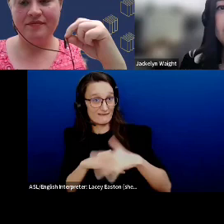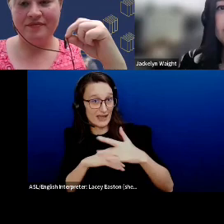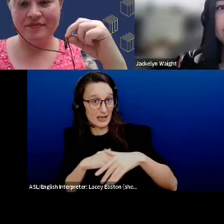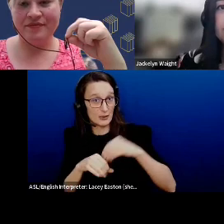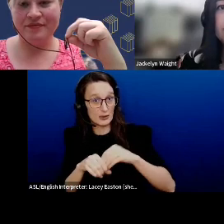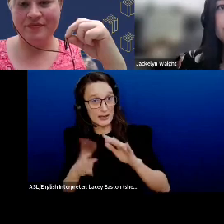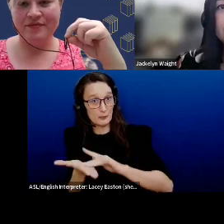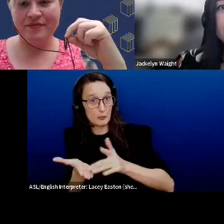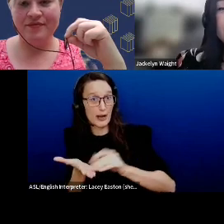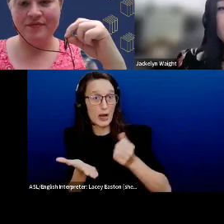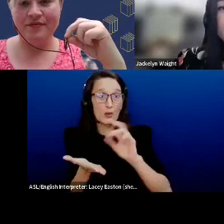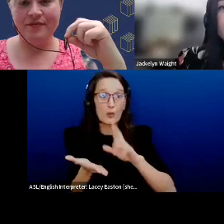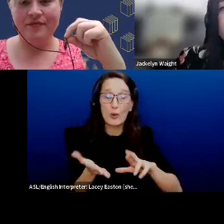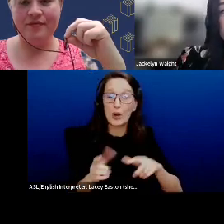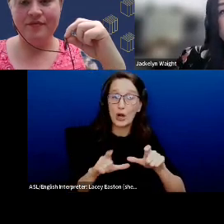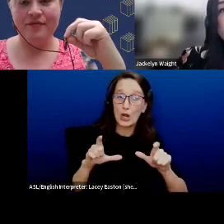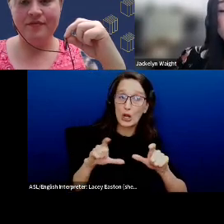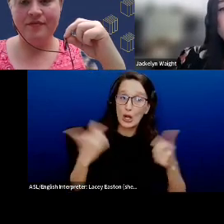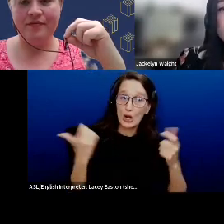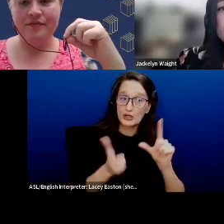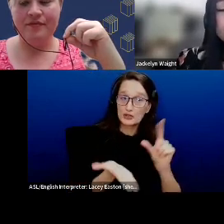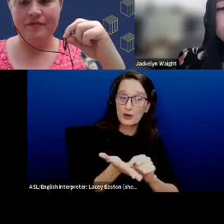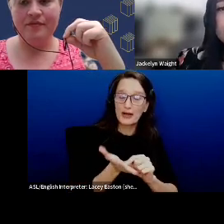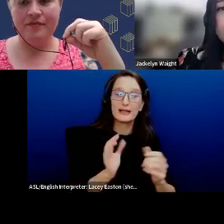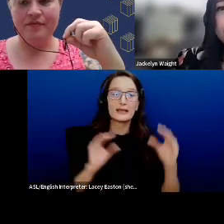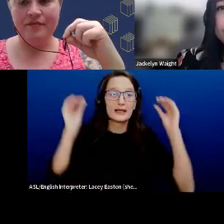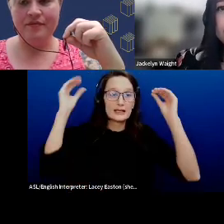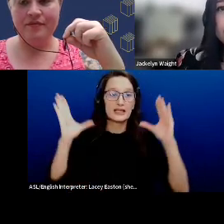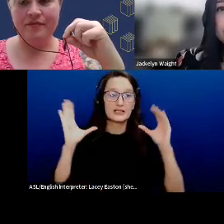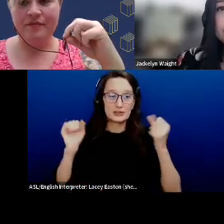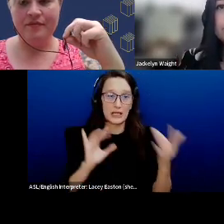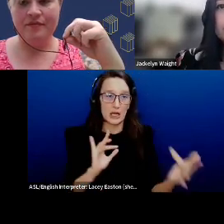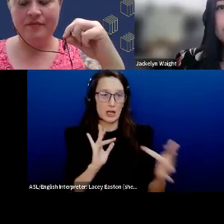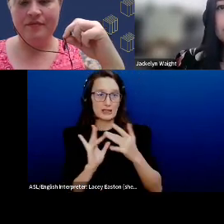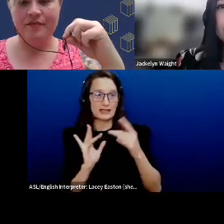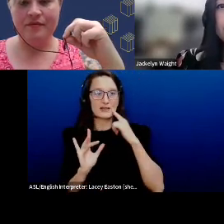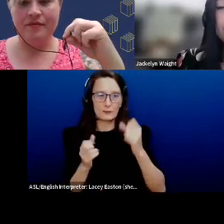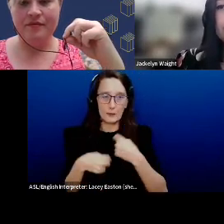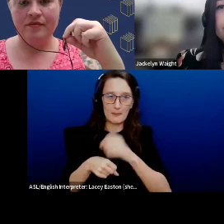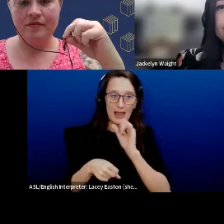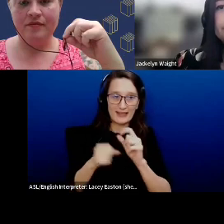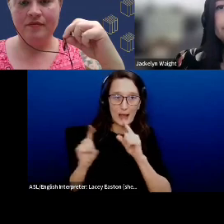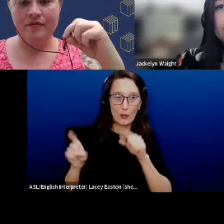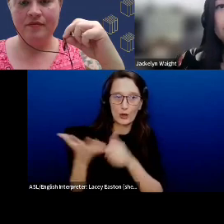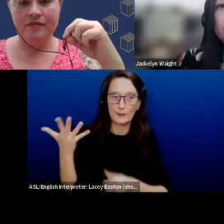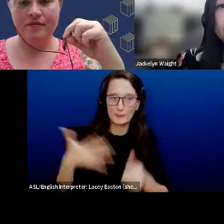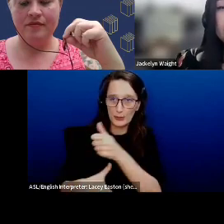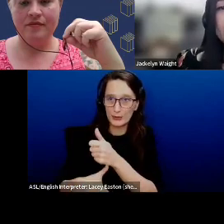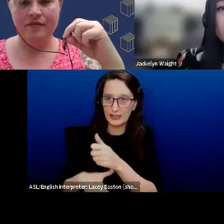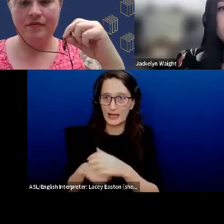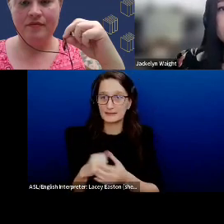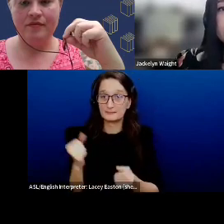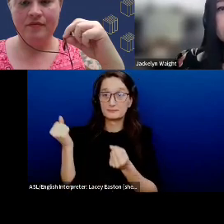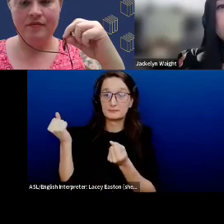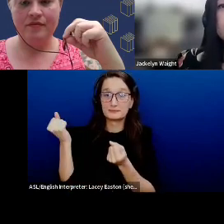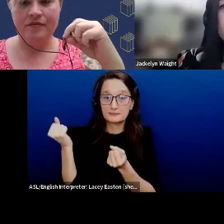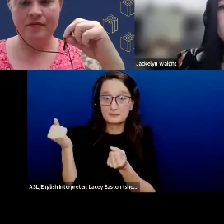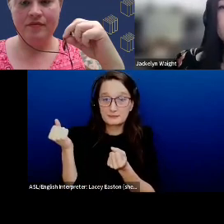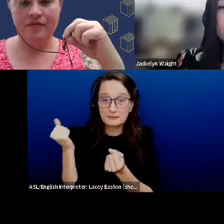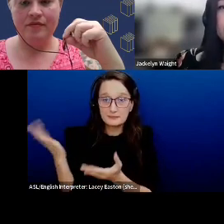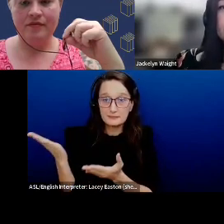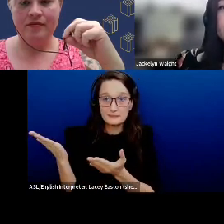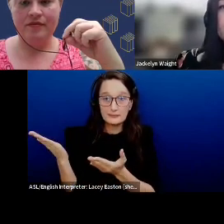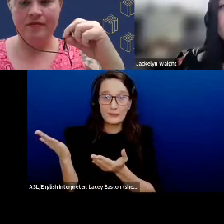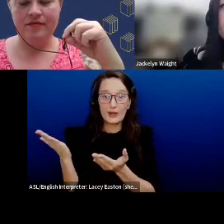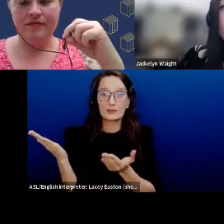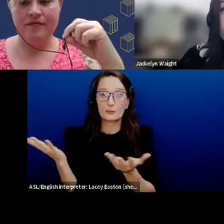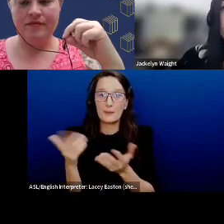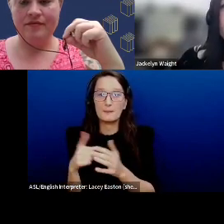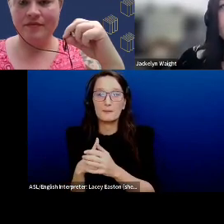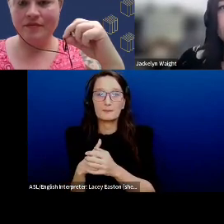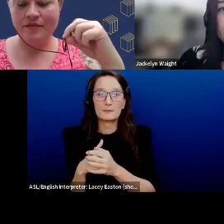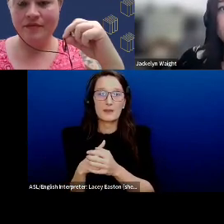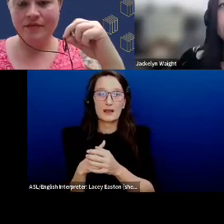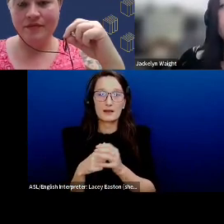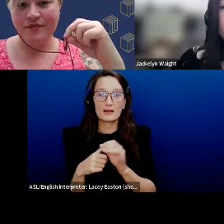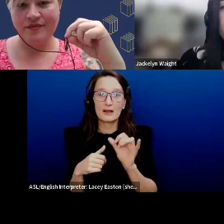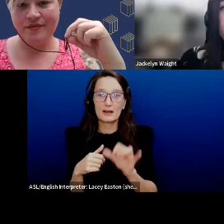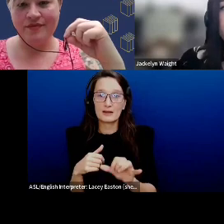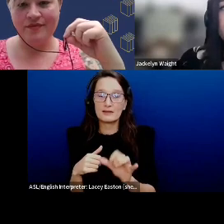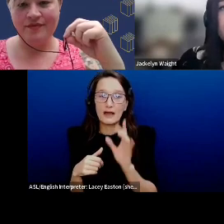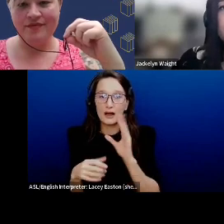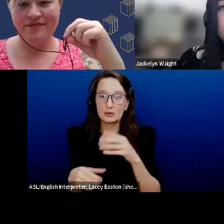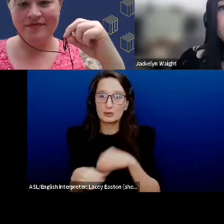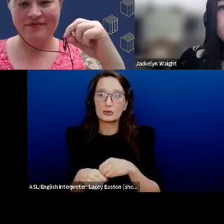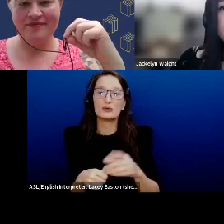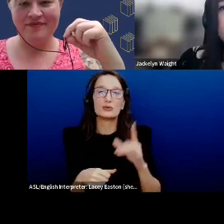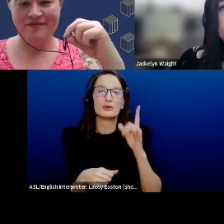. Estos incluyen Artes de California 2021, Idiomas del Mundo 2021 y Salud 2022.